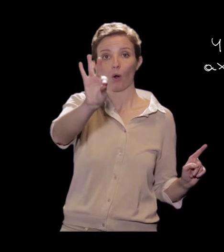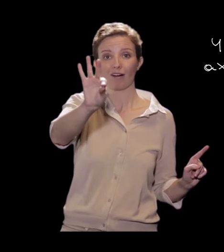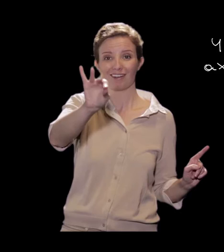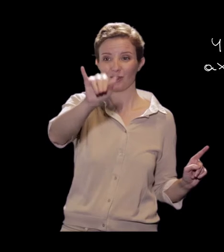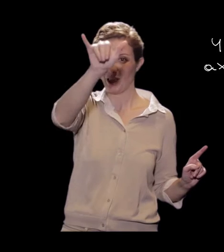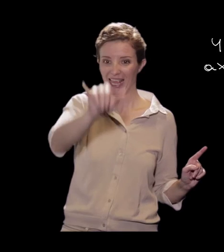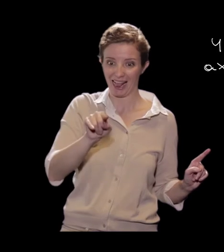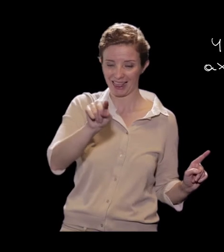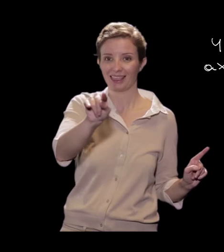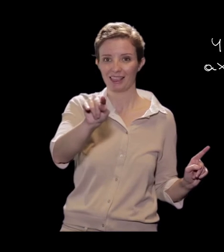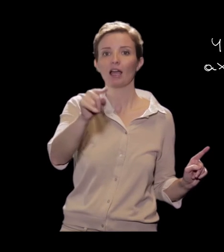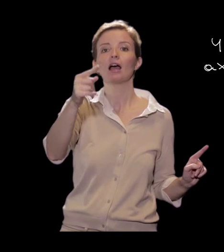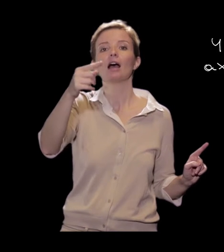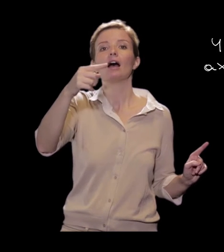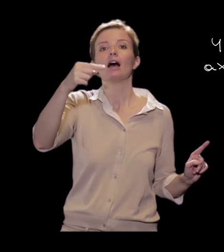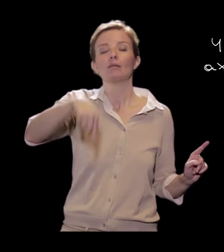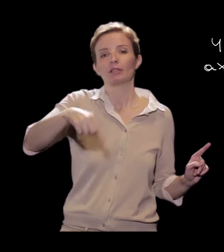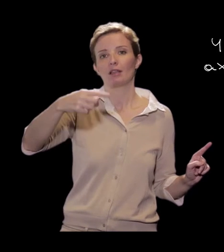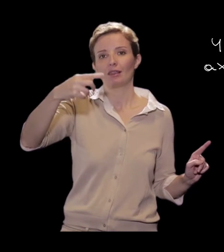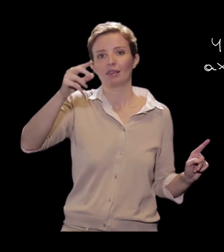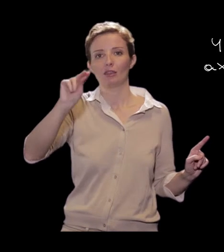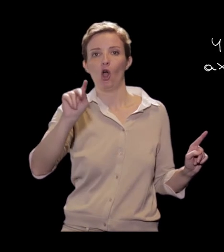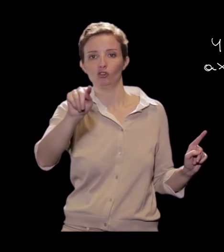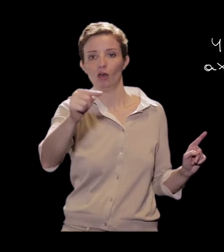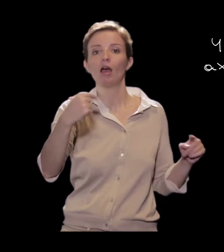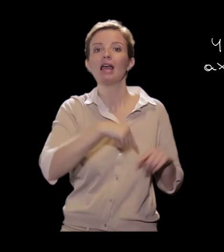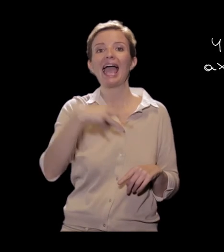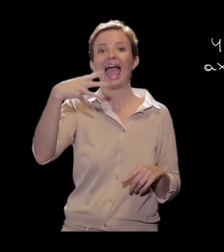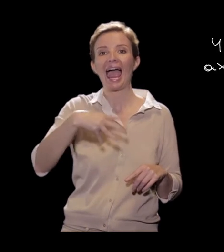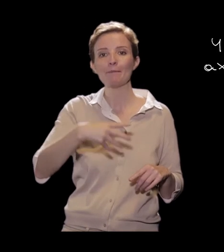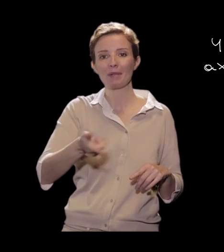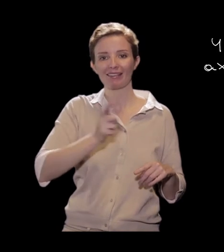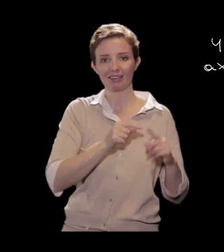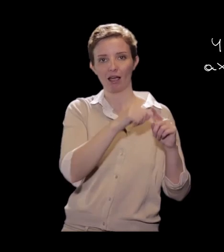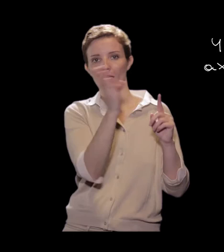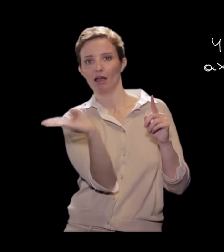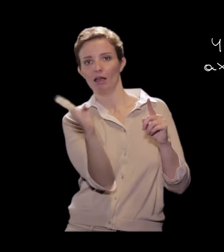m ci dice l'angolo di inclinazione della retta rispetto all'asse delle x.